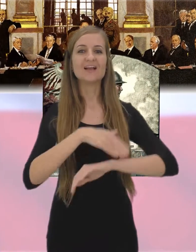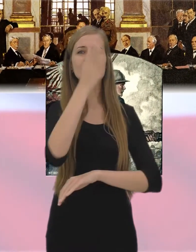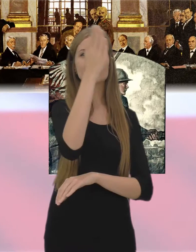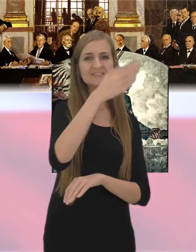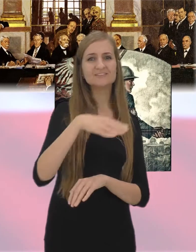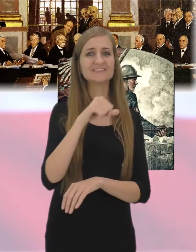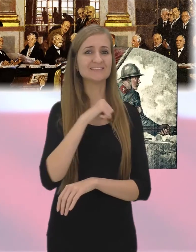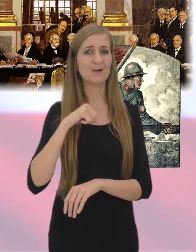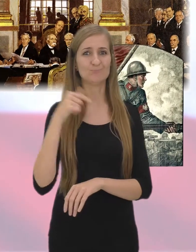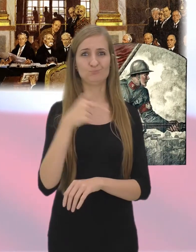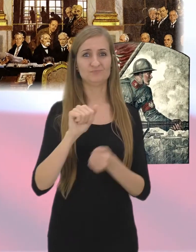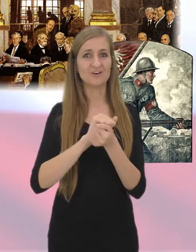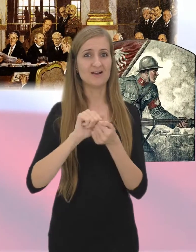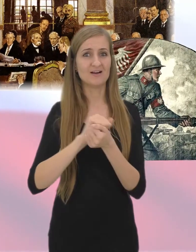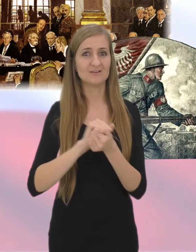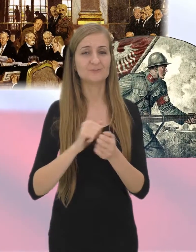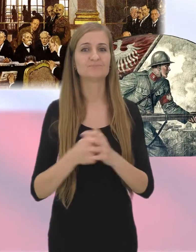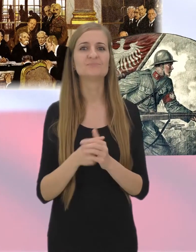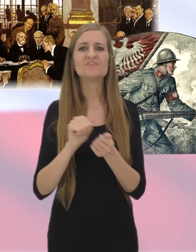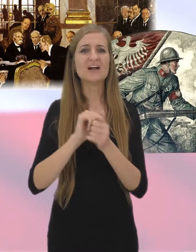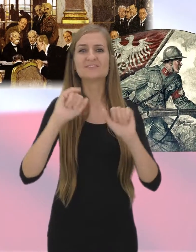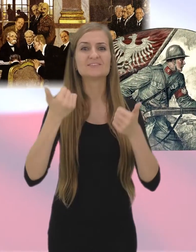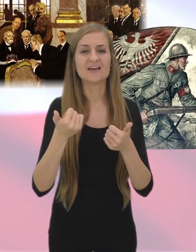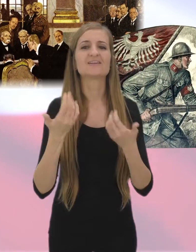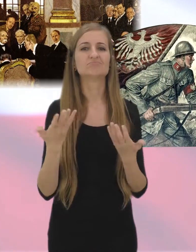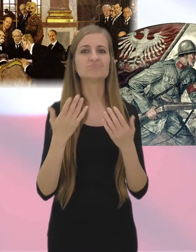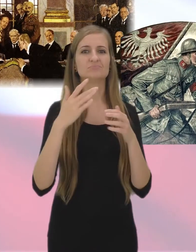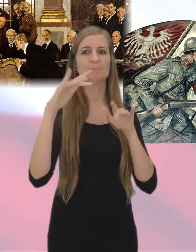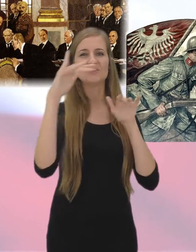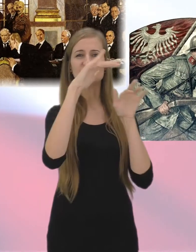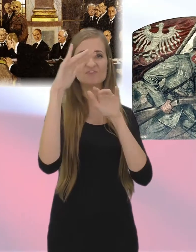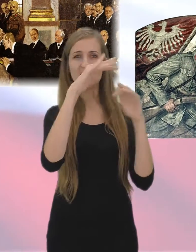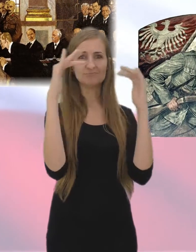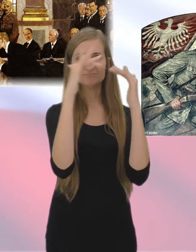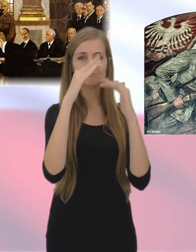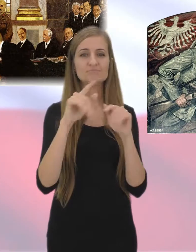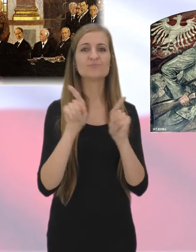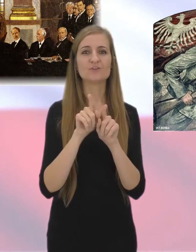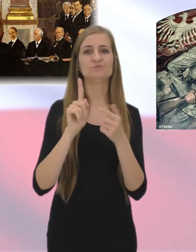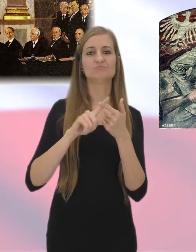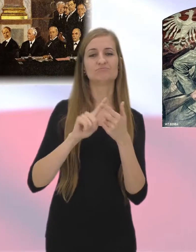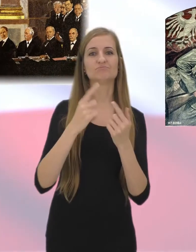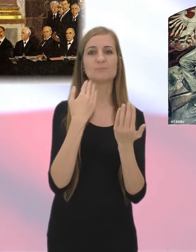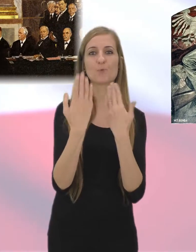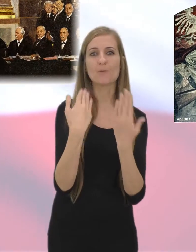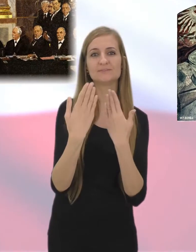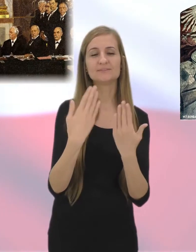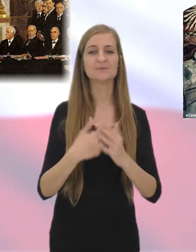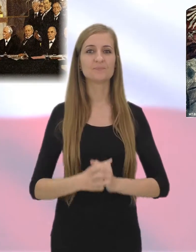ale nasze granice musieliśmy wywalczyć sami - na polu bitwy i poprzez dyplomację.